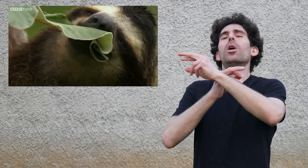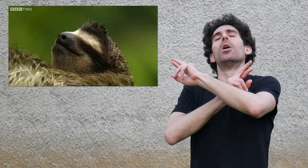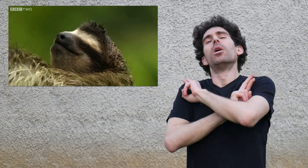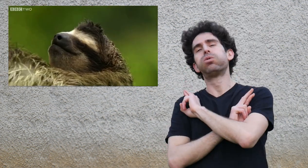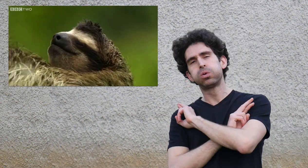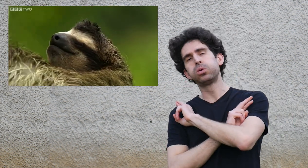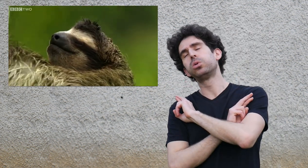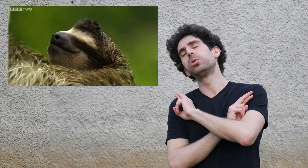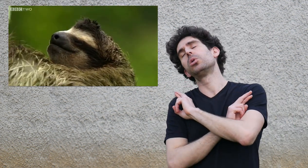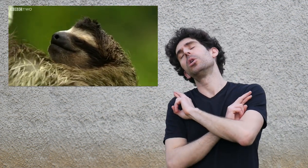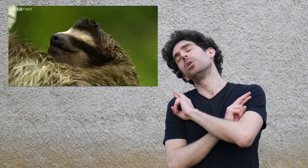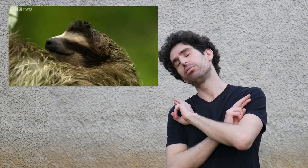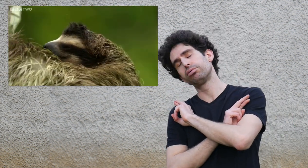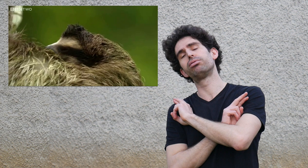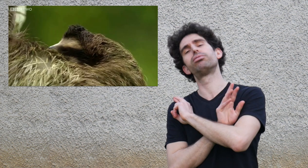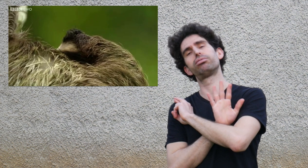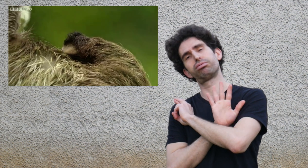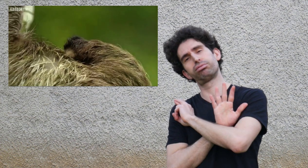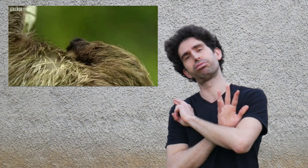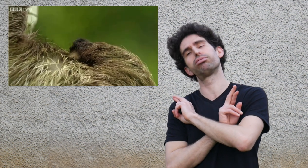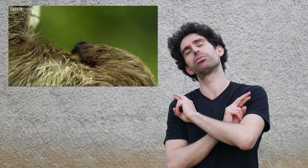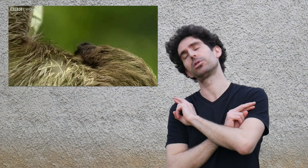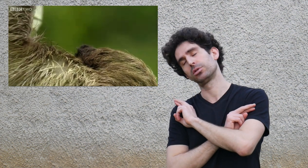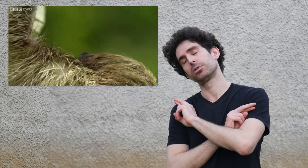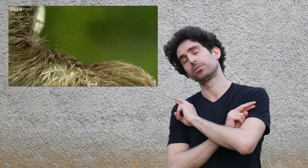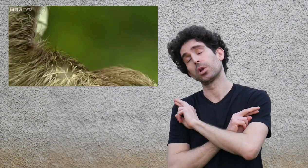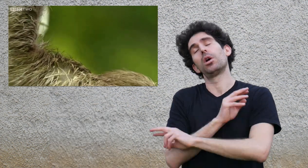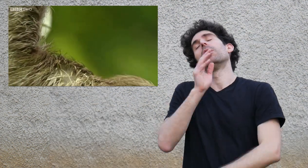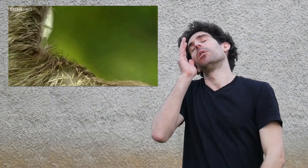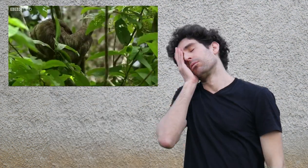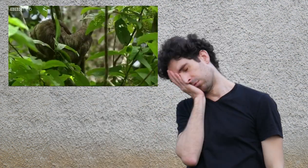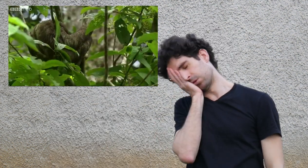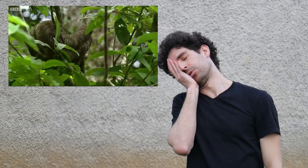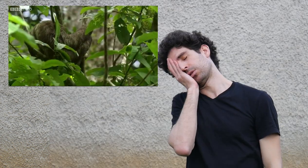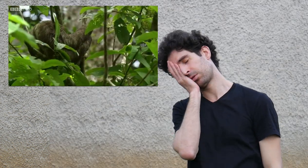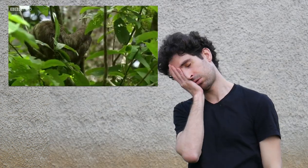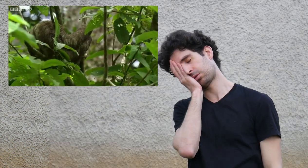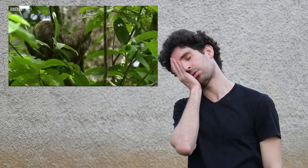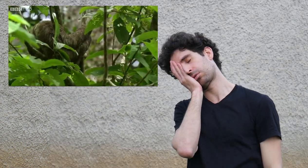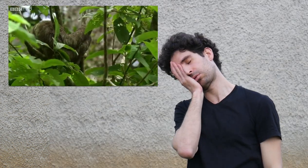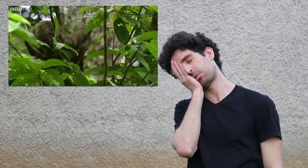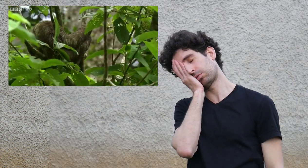se reposer, se reposer, se reposer, se reposer et dormir, dormir, dormir